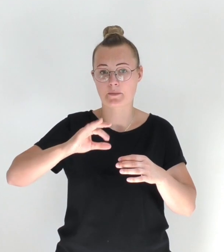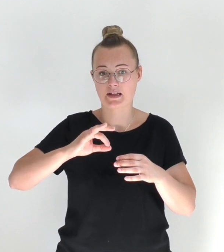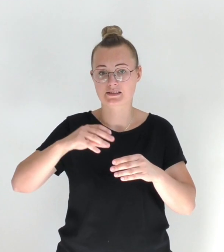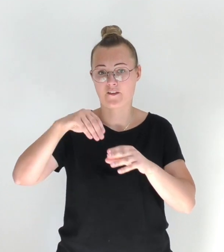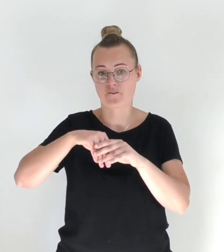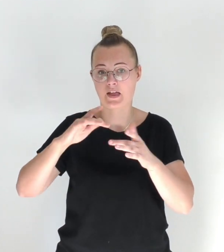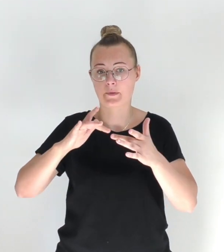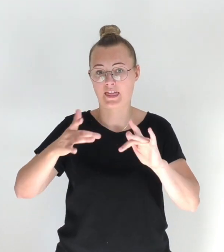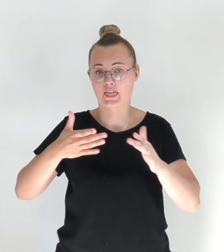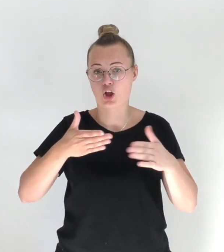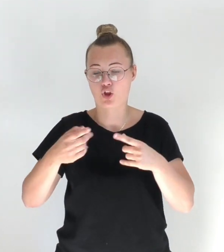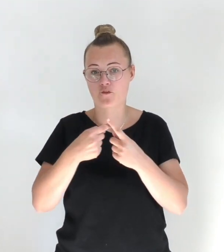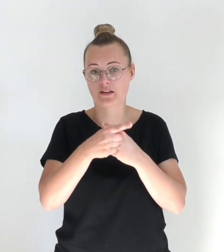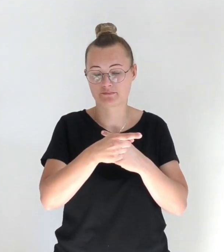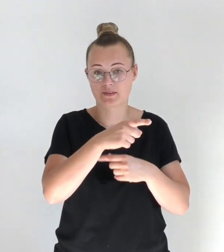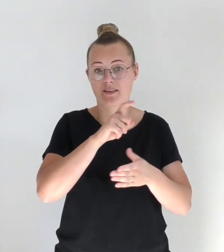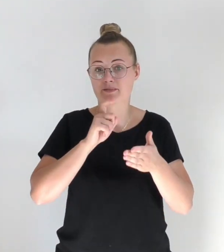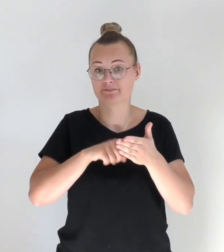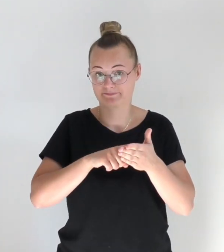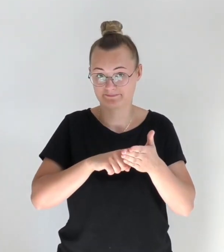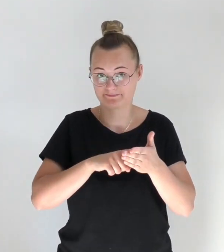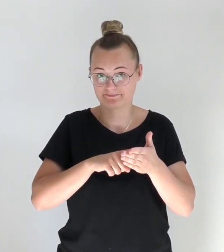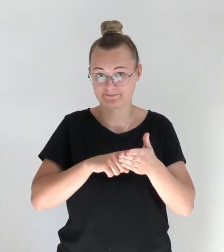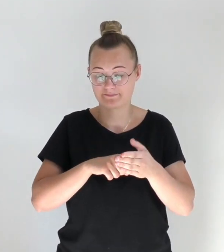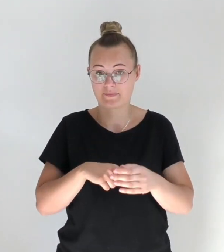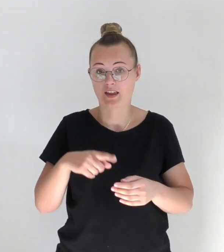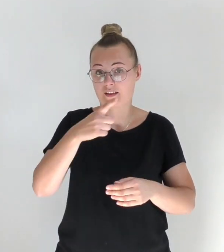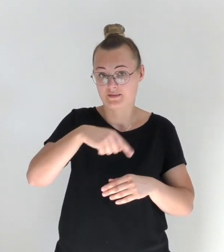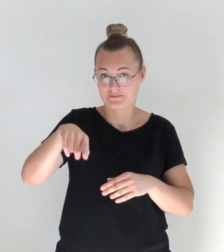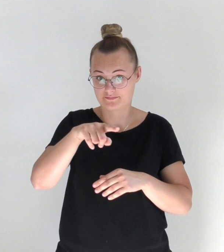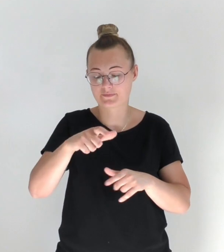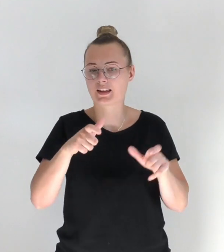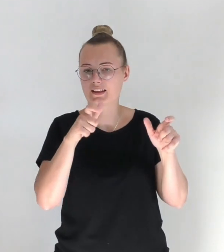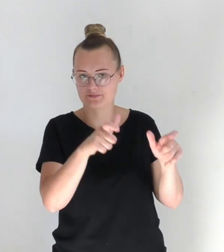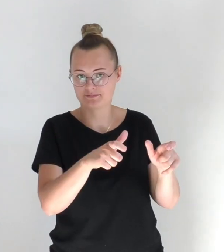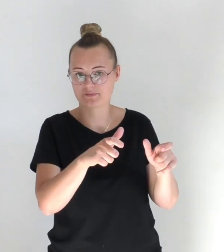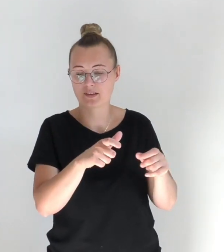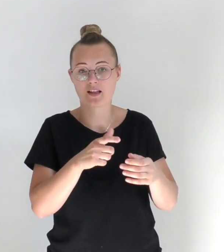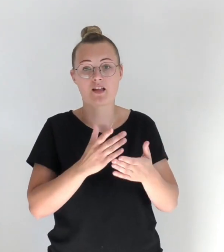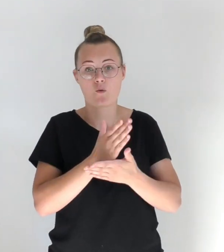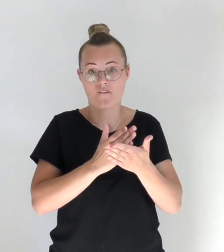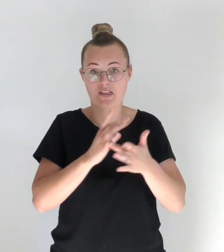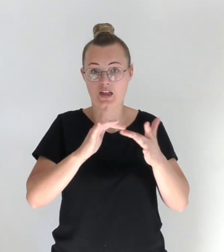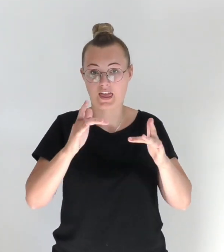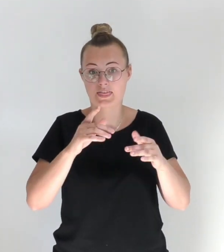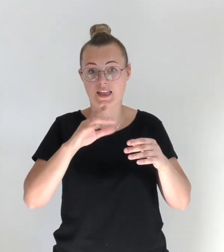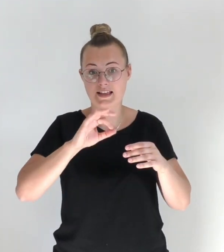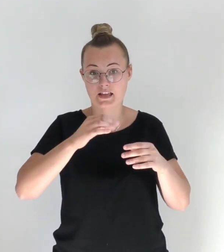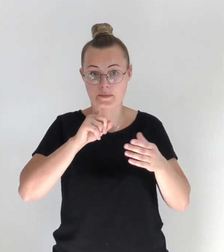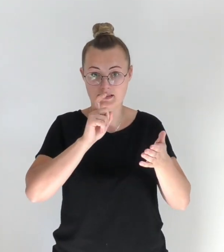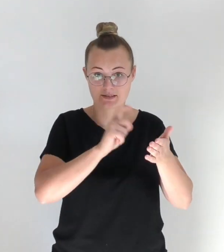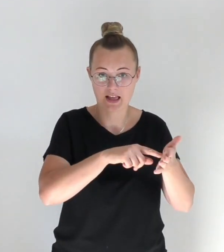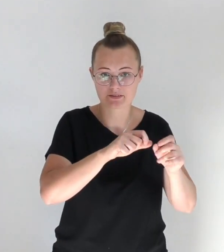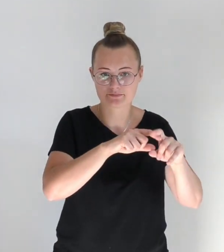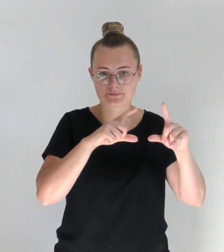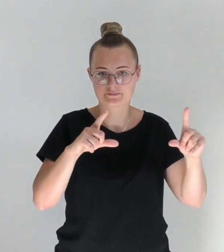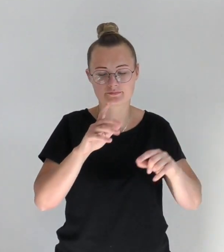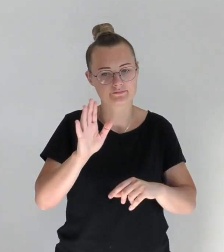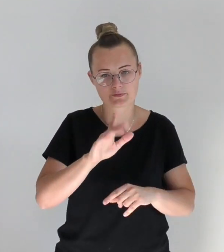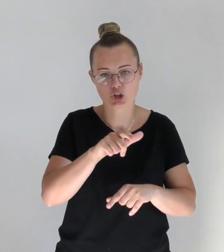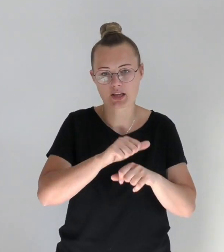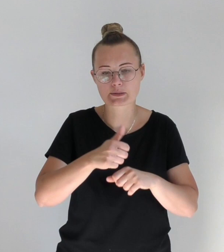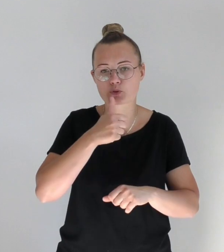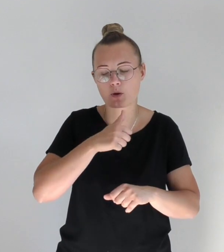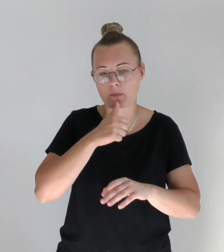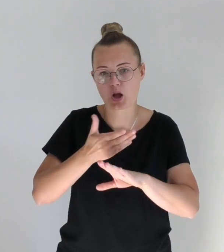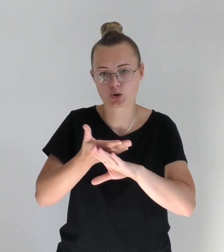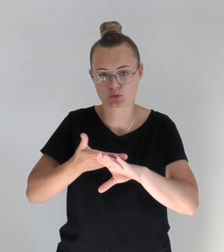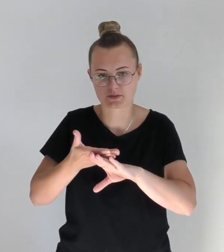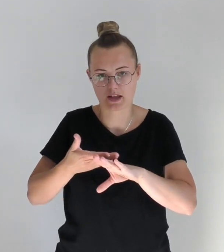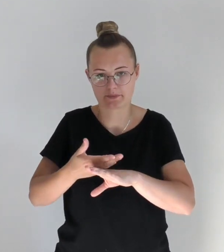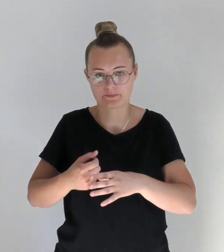Nie daj się nabrać - taki SMS to próba oszustwa!